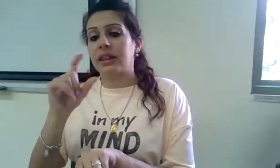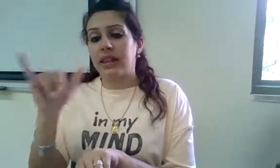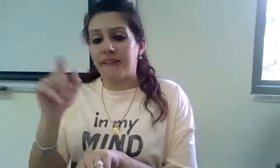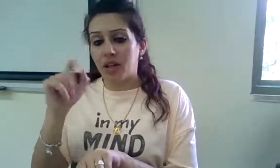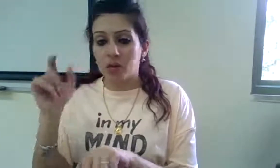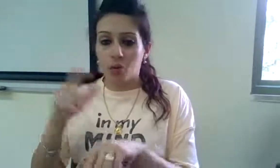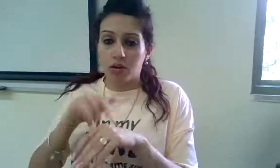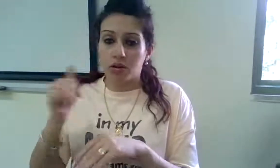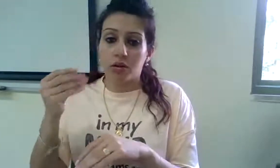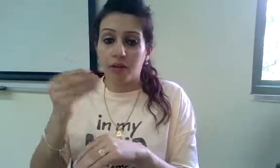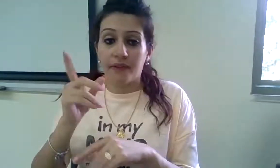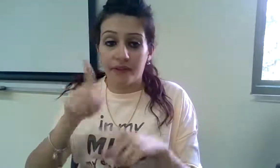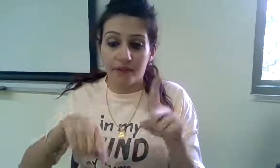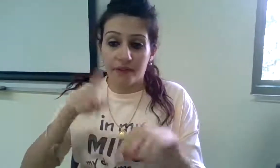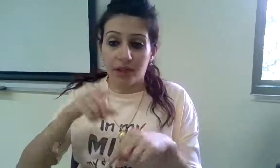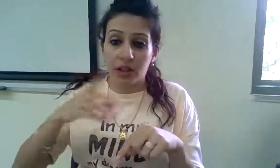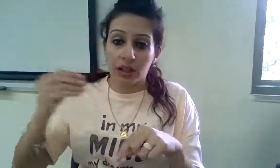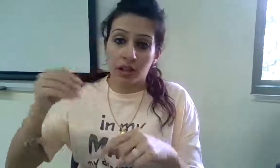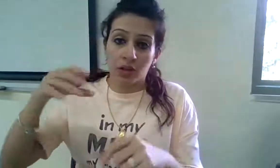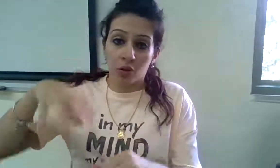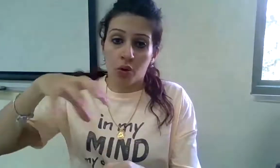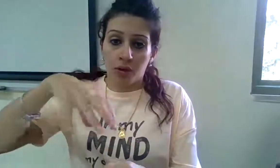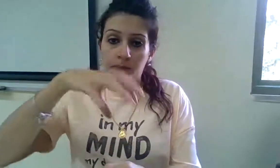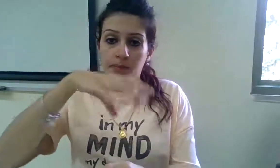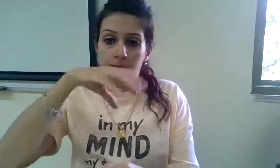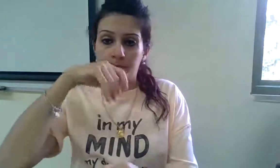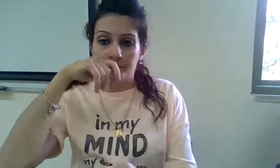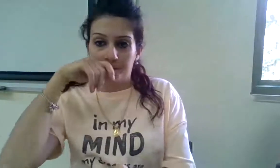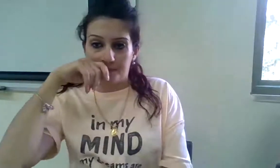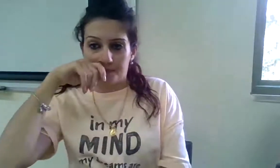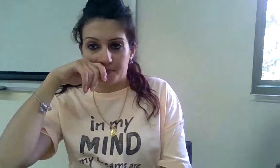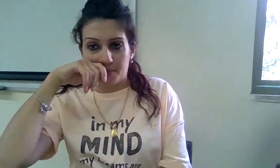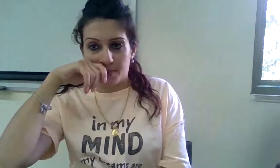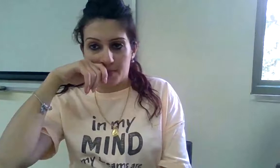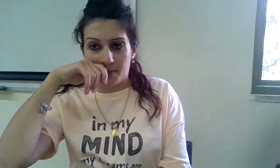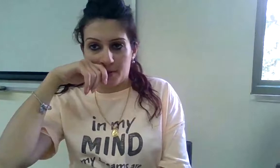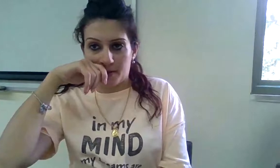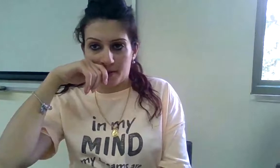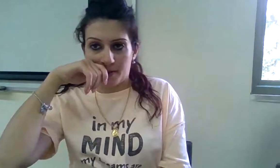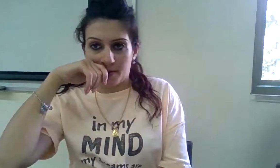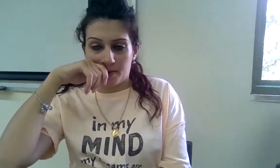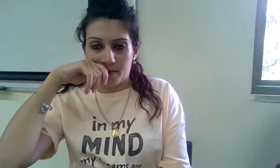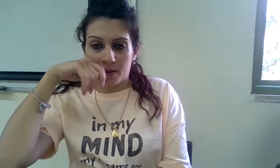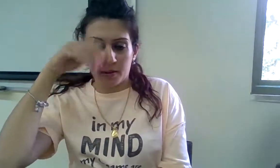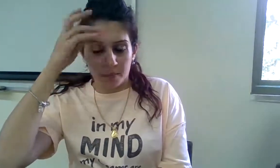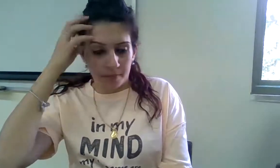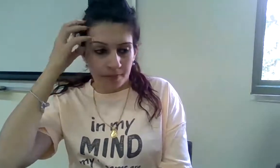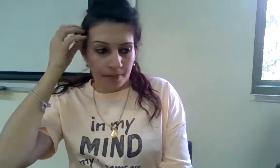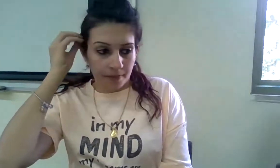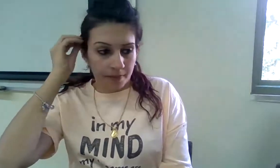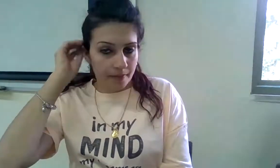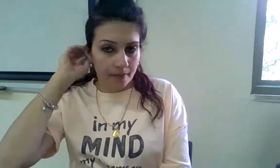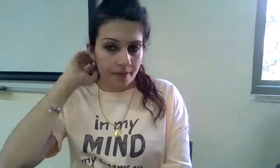من اجل دعم المعلمين والأهالي خلال الفترة العصيبة هذه.